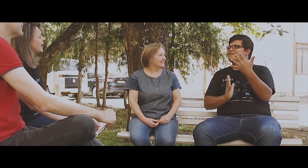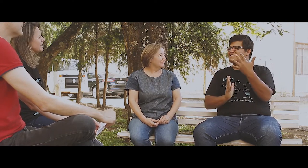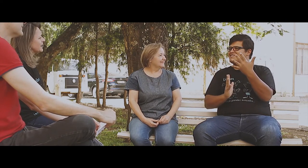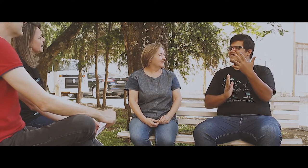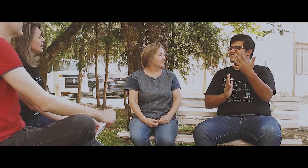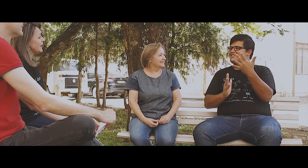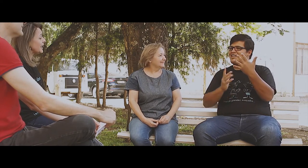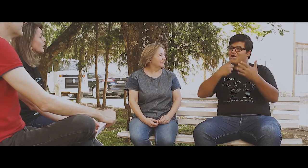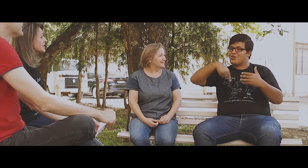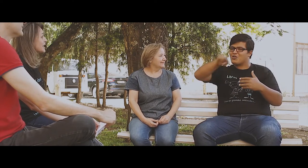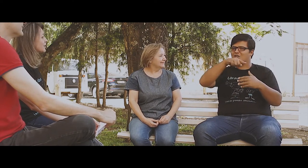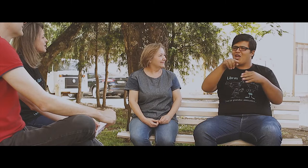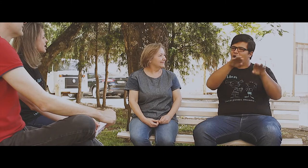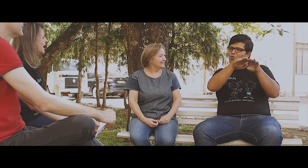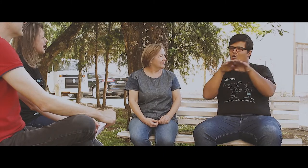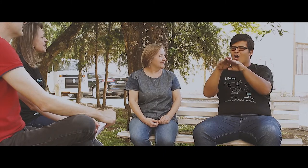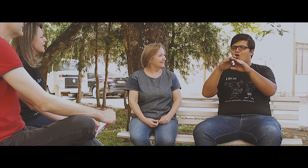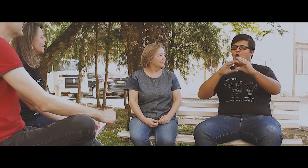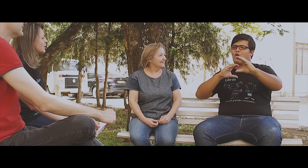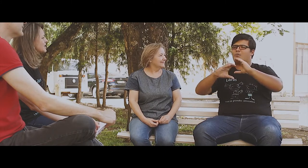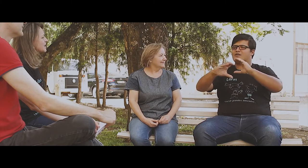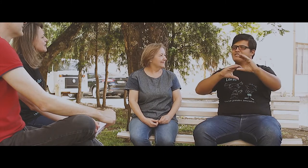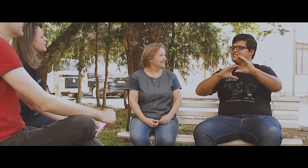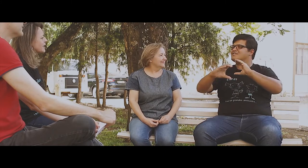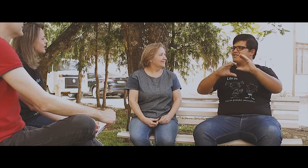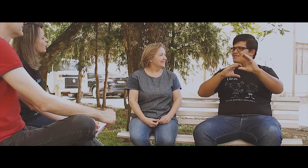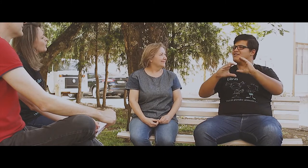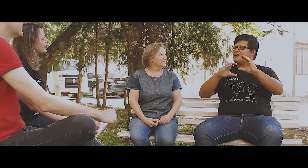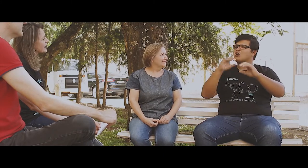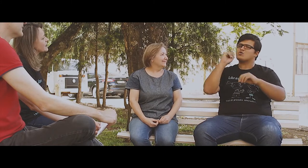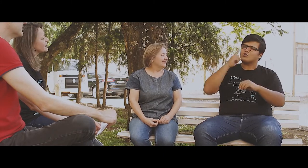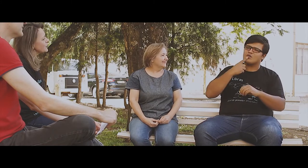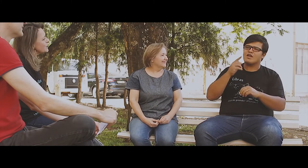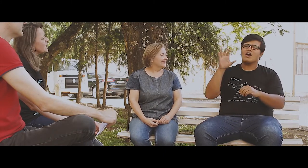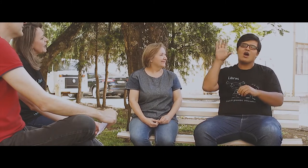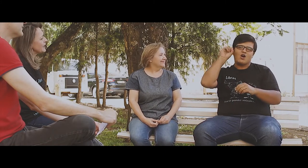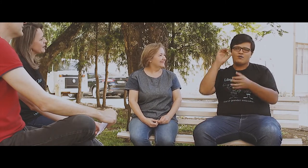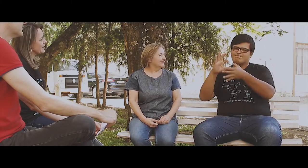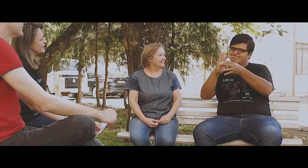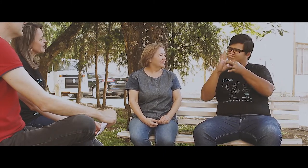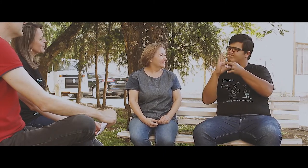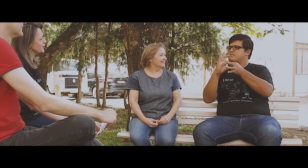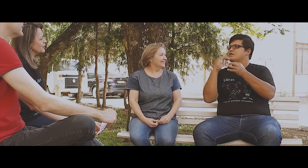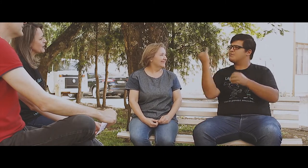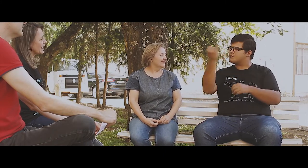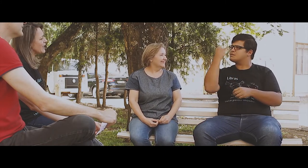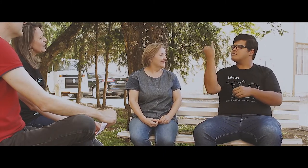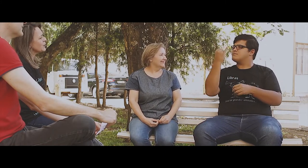e a nossa Língua de Sinais a valorização dessa comunicação através das mãos né...